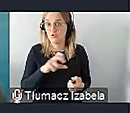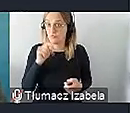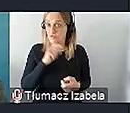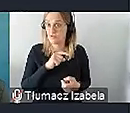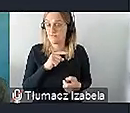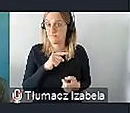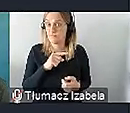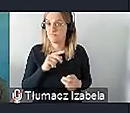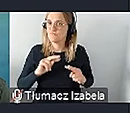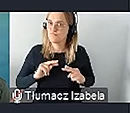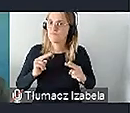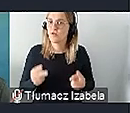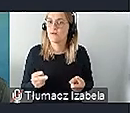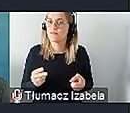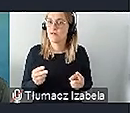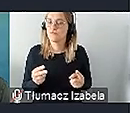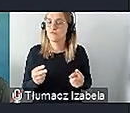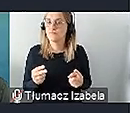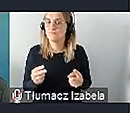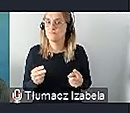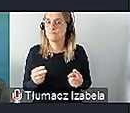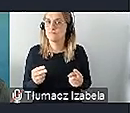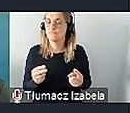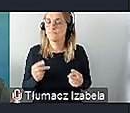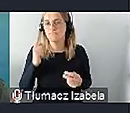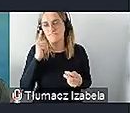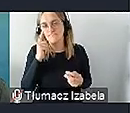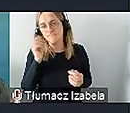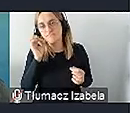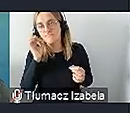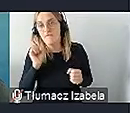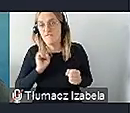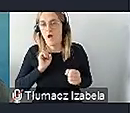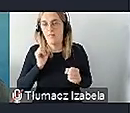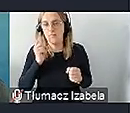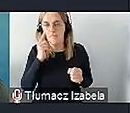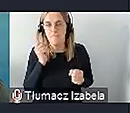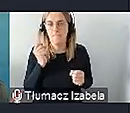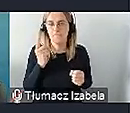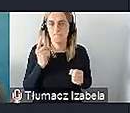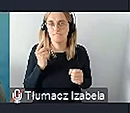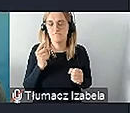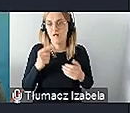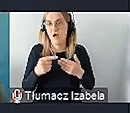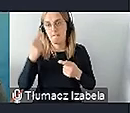czy potrafimy przekazać również w jakiś inspirujący sposób myśl abstrakcyjną.